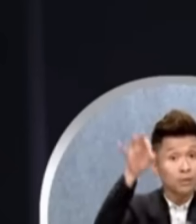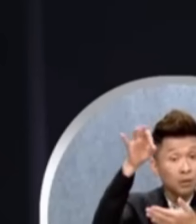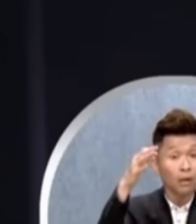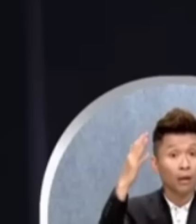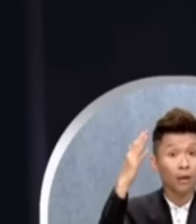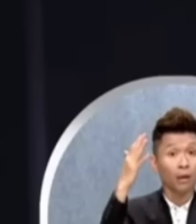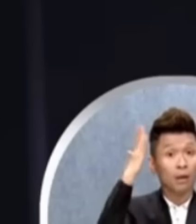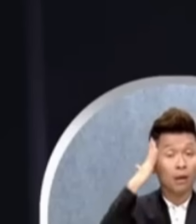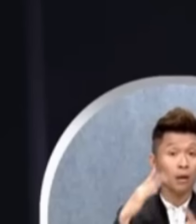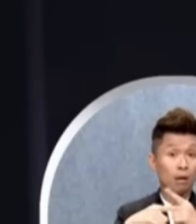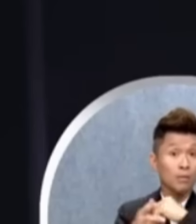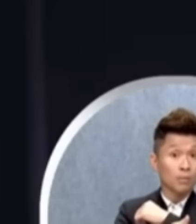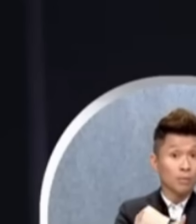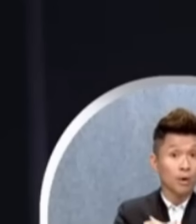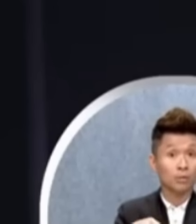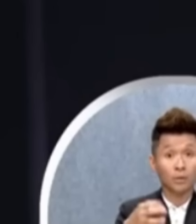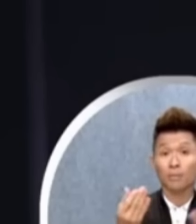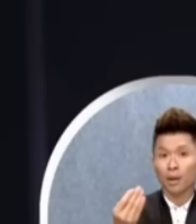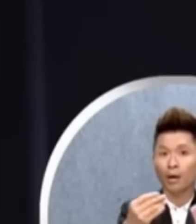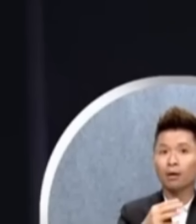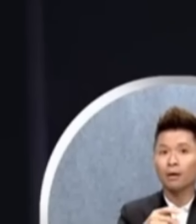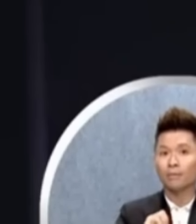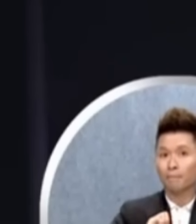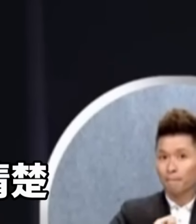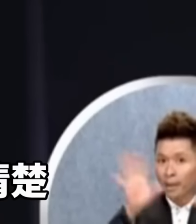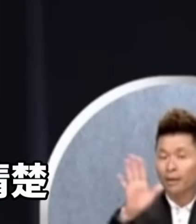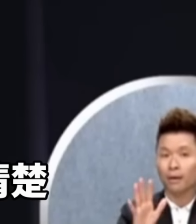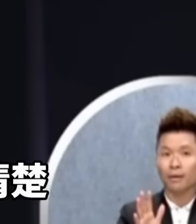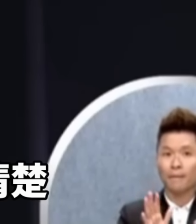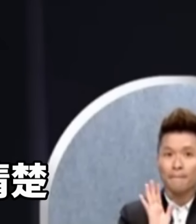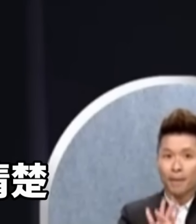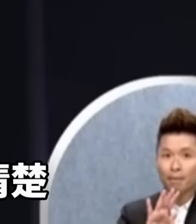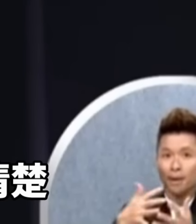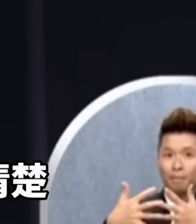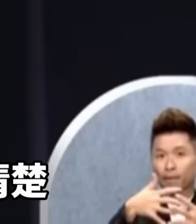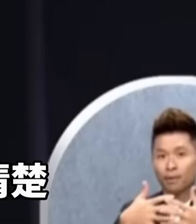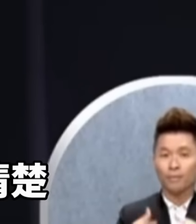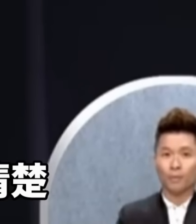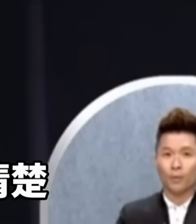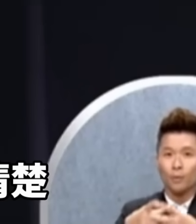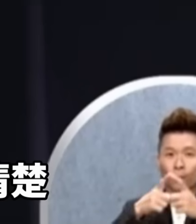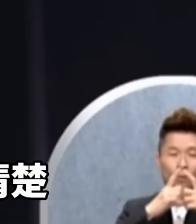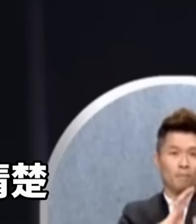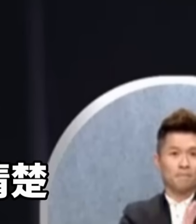他講的是讓美國再度偉大 所以國民黨所有的黨員一定要記清楚